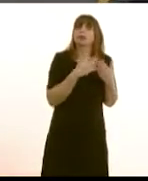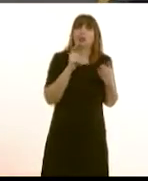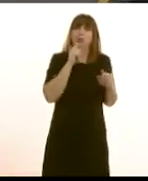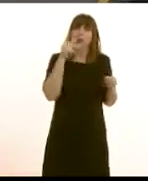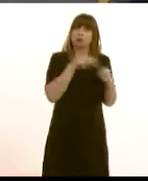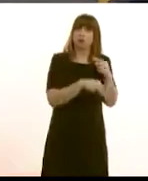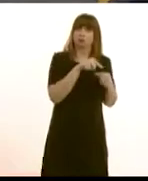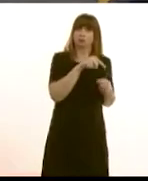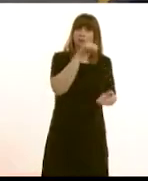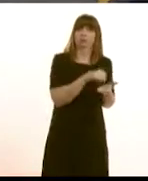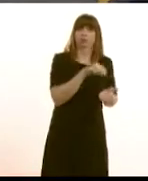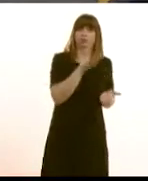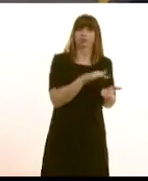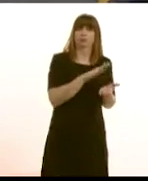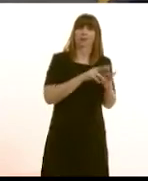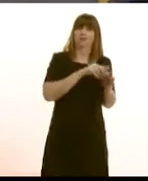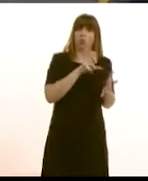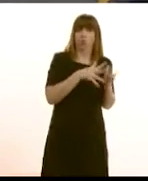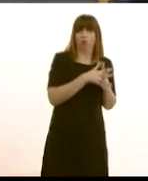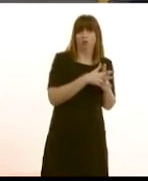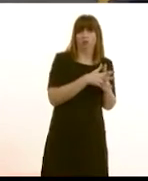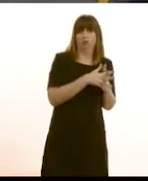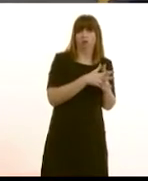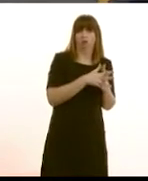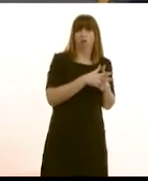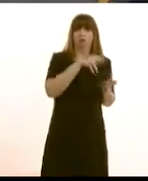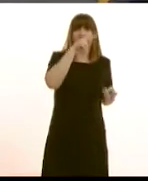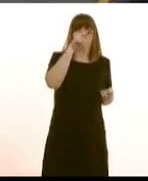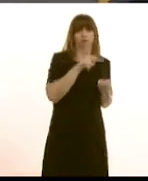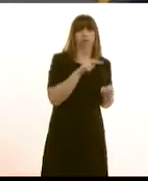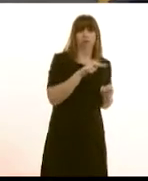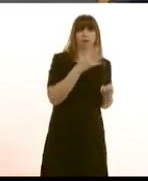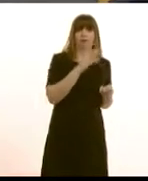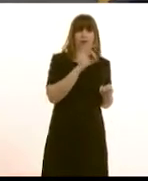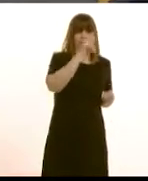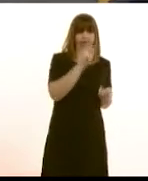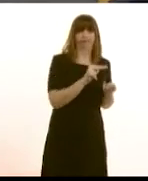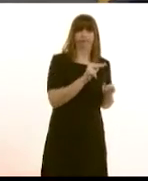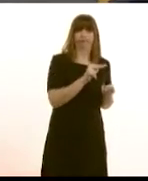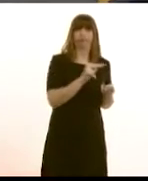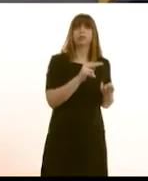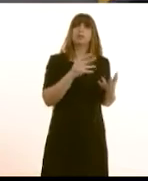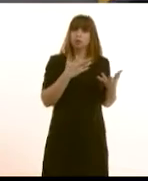ar faint llai o ddoctoriaid a fydd yn cael eu dysgu aíu hyfforddi yng Nghymru o ganlyniad